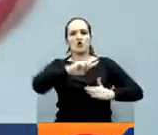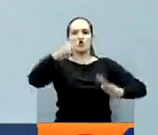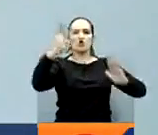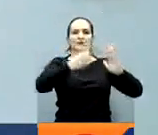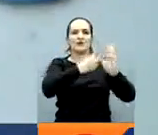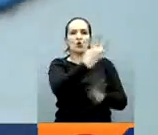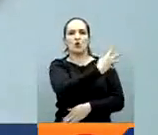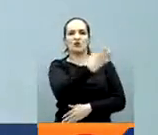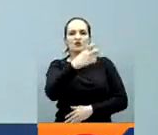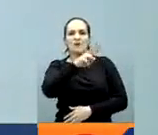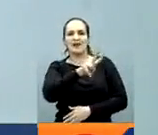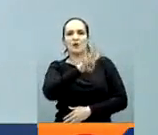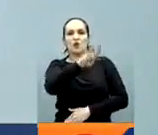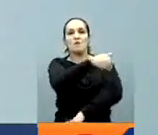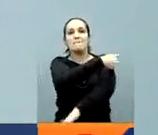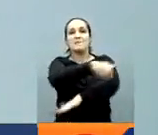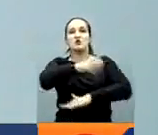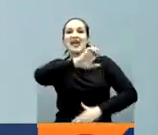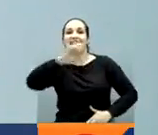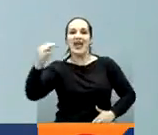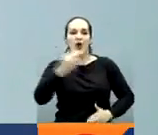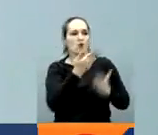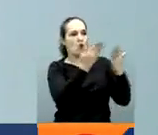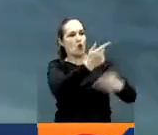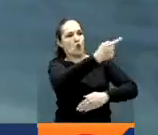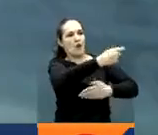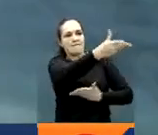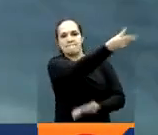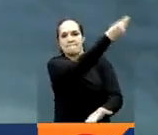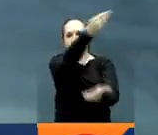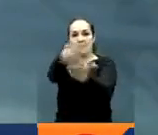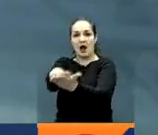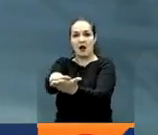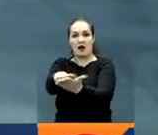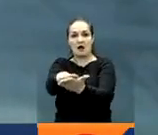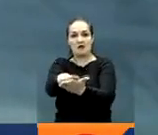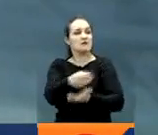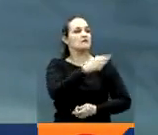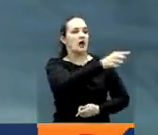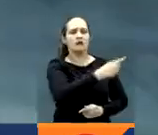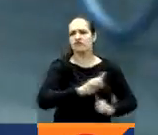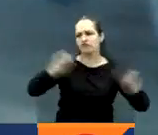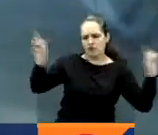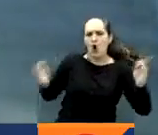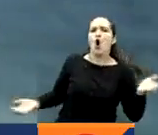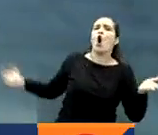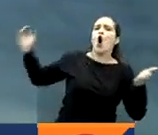El tribunal general de la Unión Europea mantuvo en firme la multa por 2000 con trocitos por 2000 c